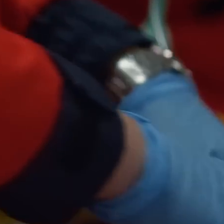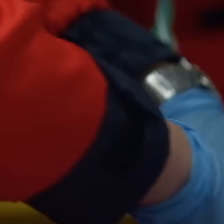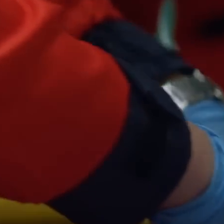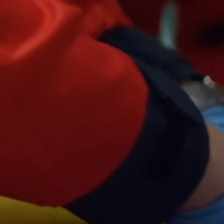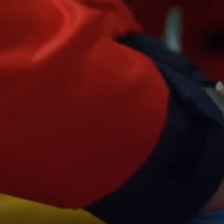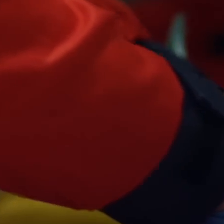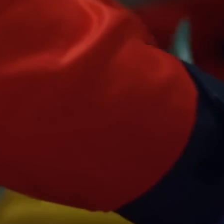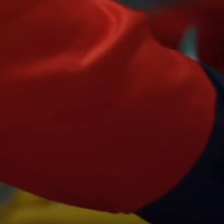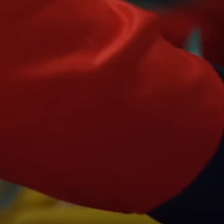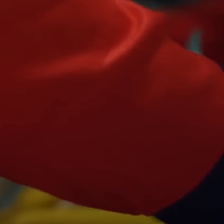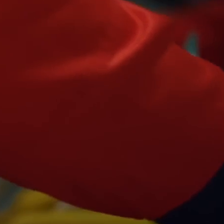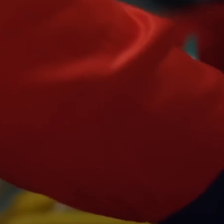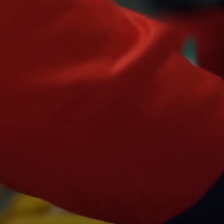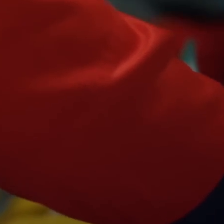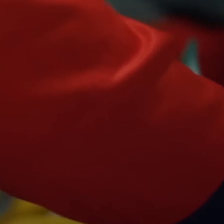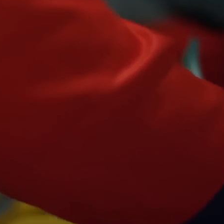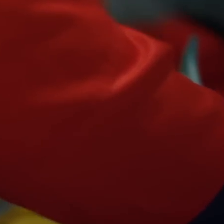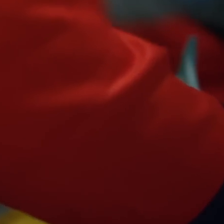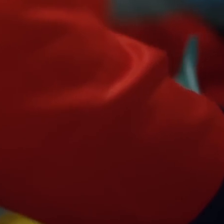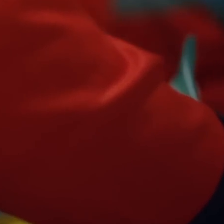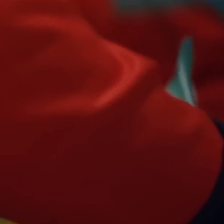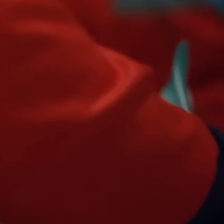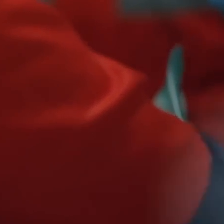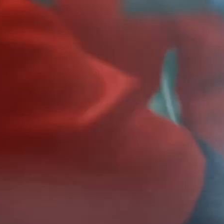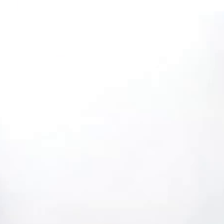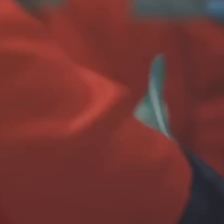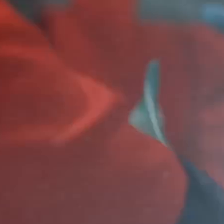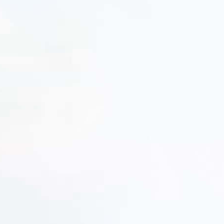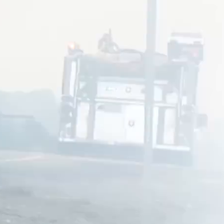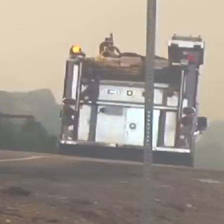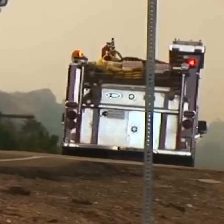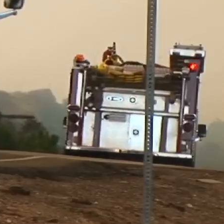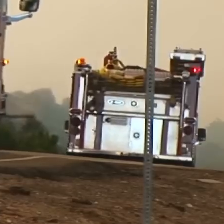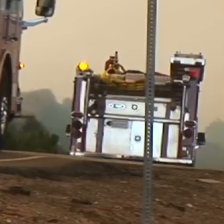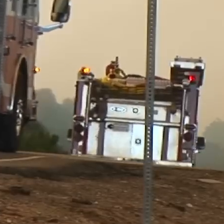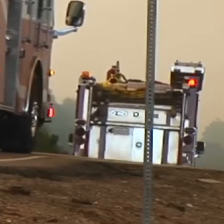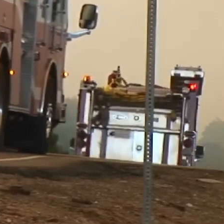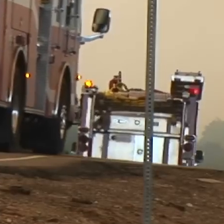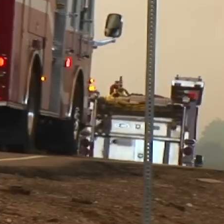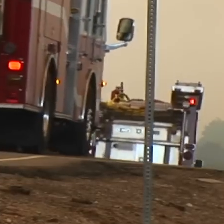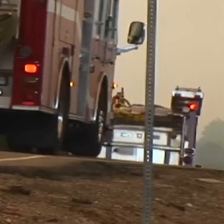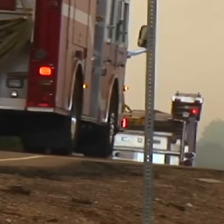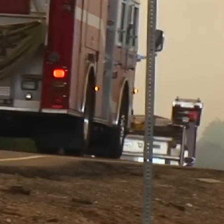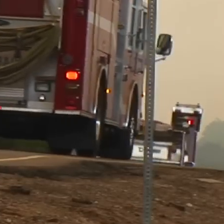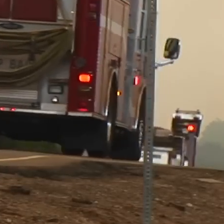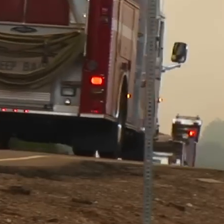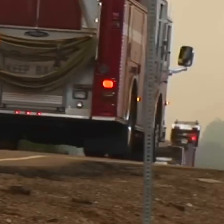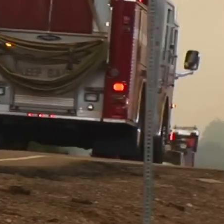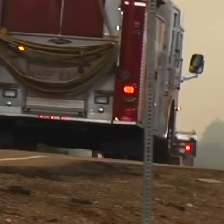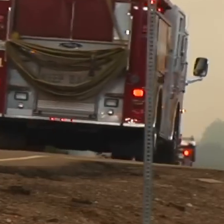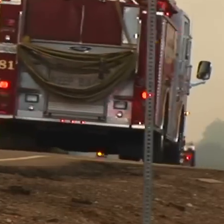entrenamientos especializados los topos Aztecas se sumaron a los esfuerzos de los equipos locales de